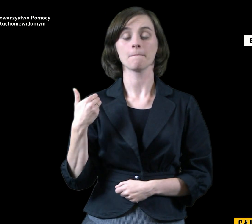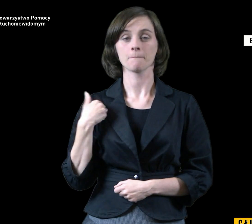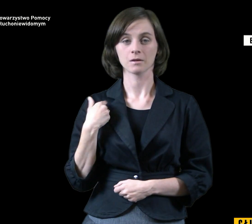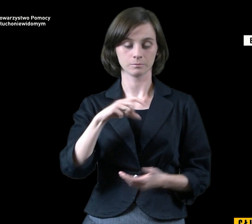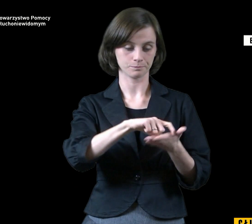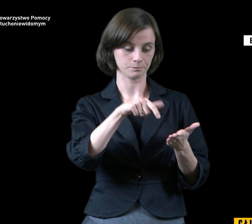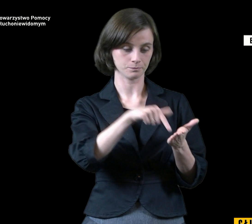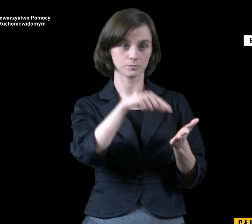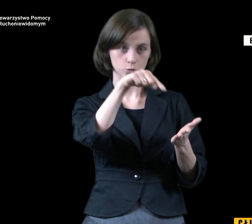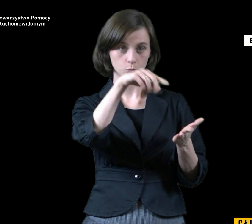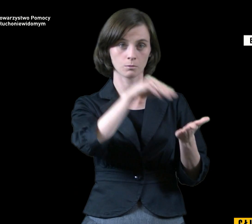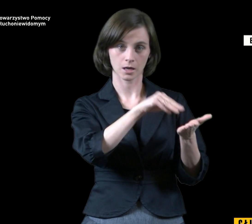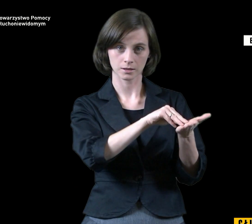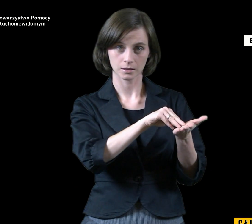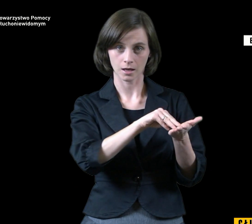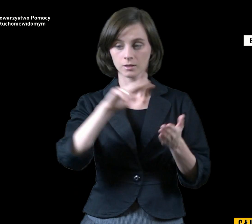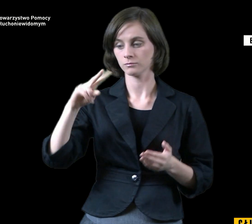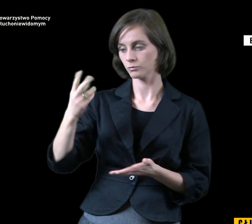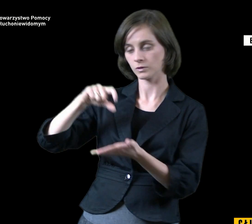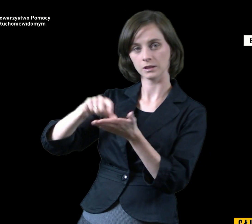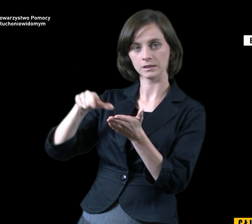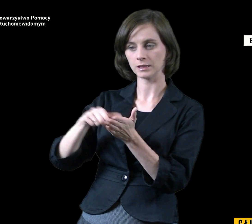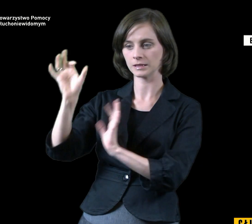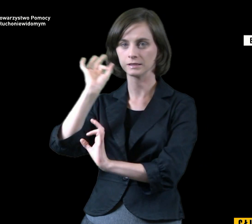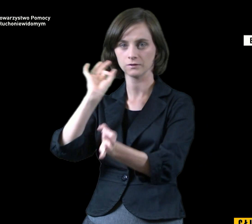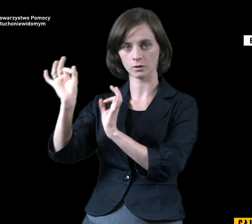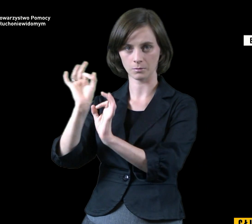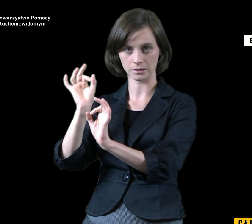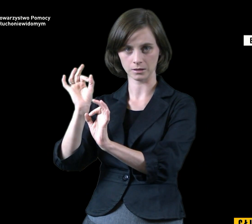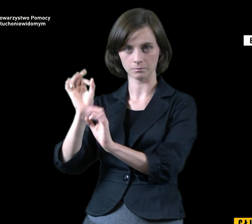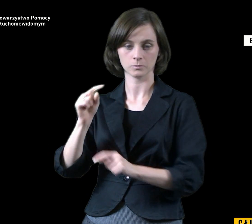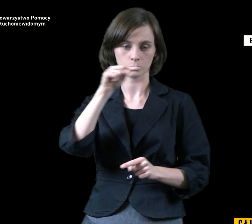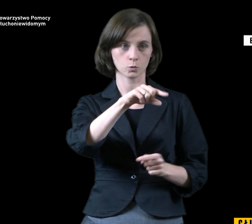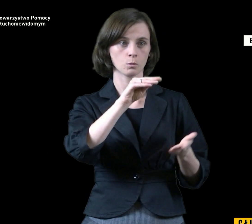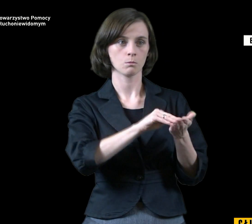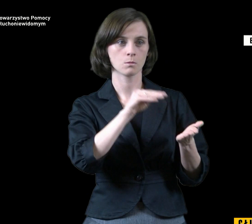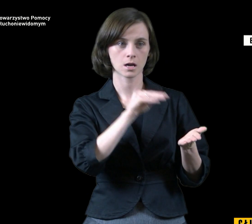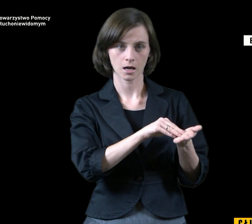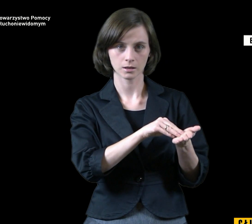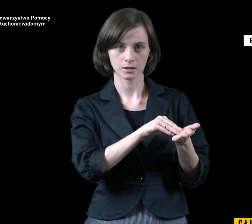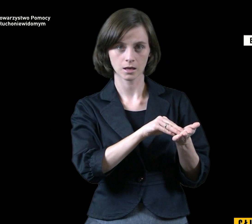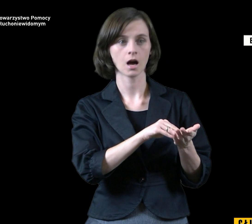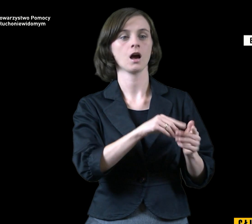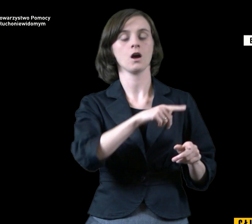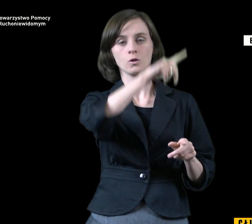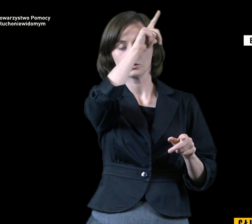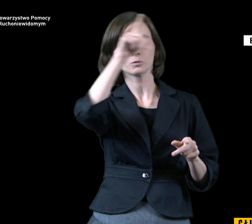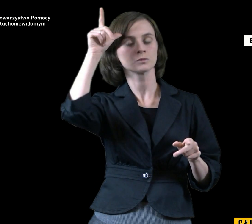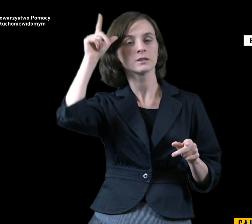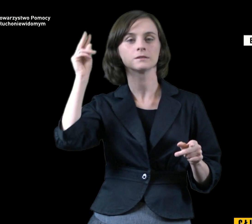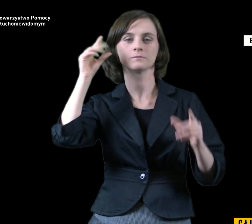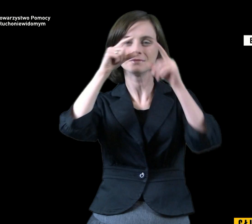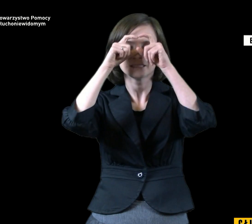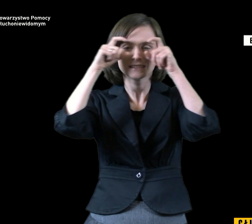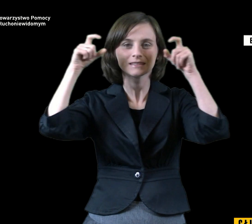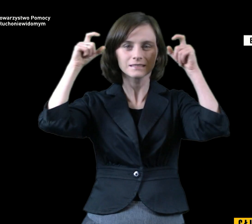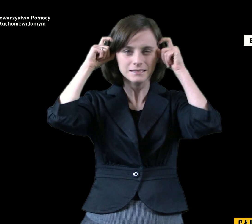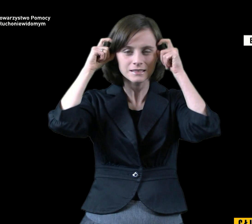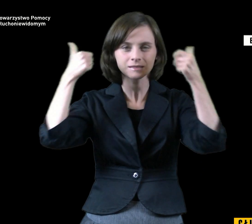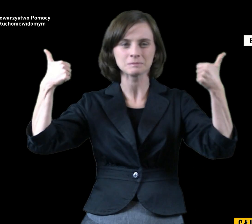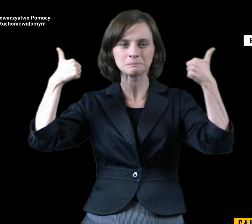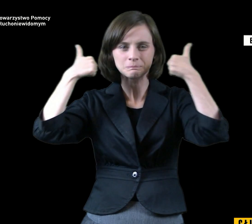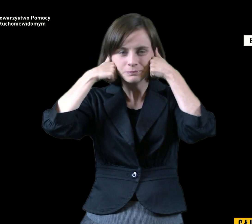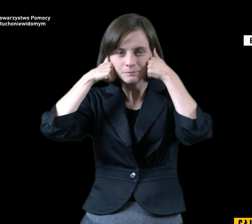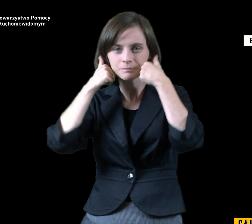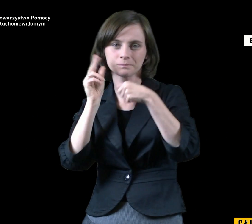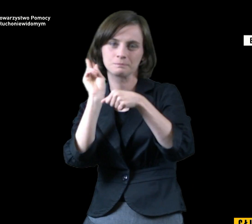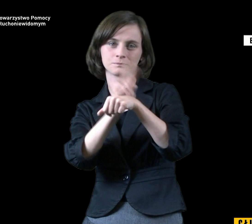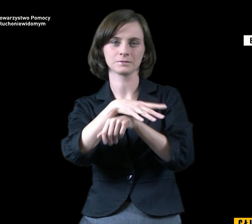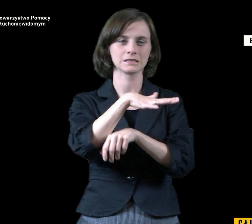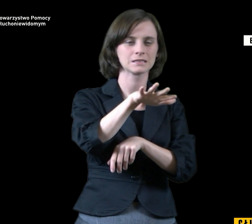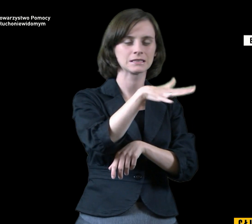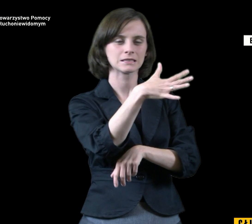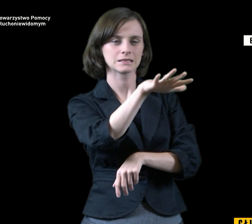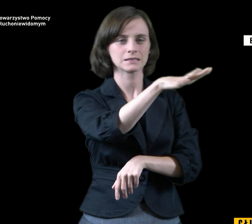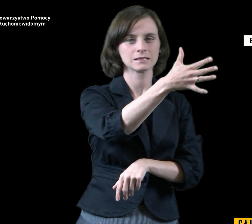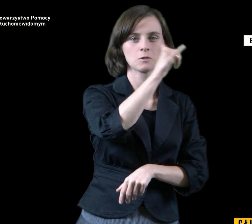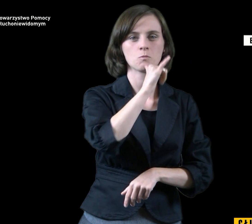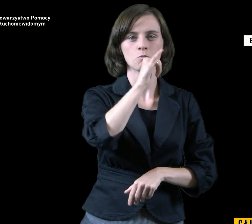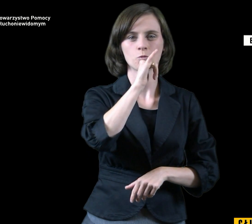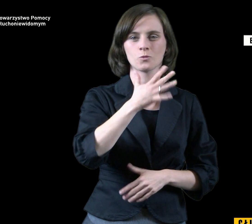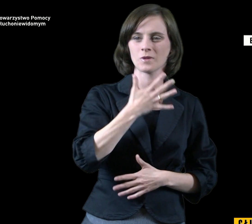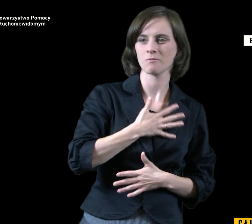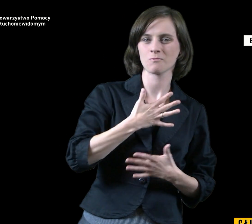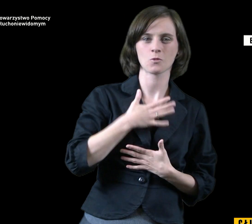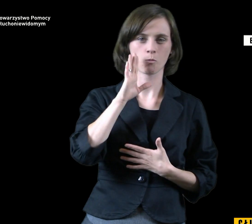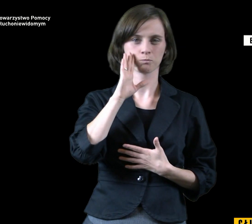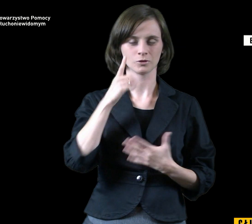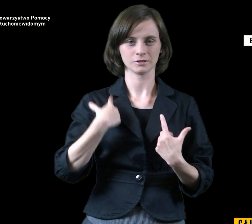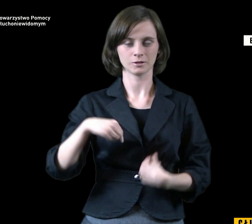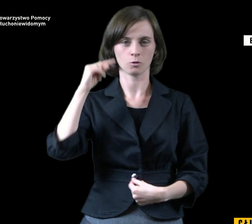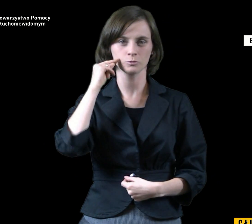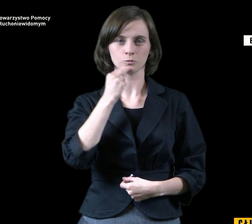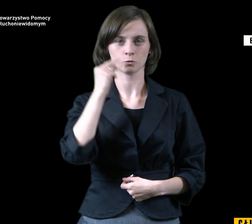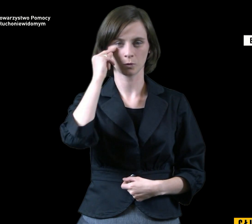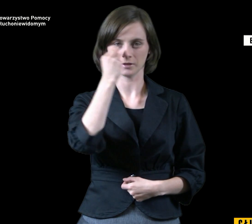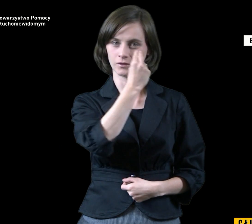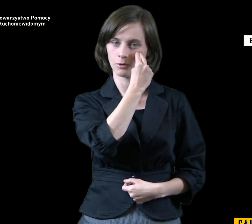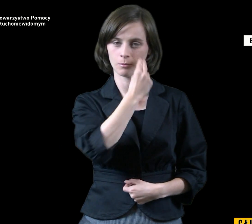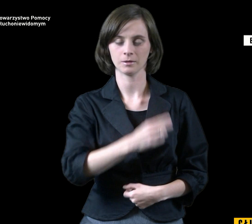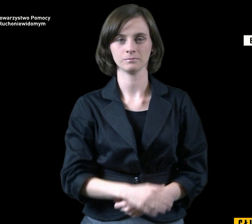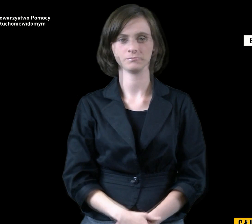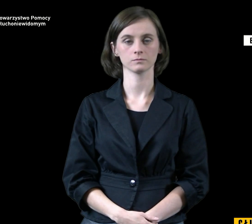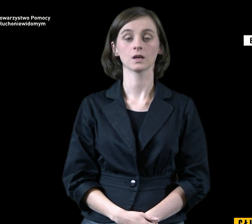mogli poczuć się przez chwilę jak osoby dotknięte niepełnosprawnością wzroku i słuchu.